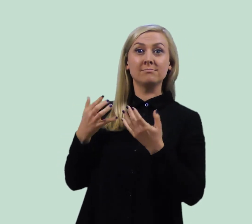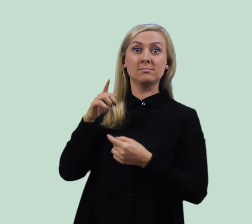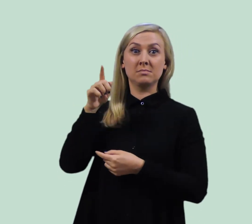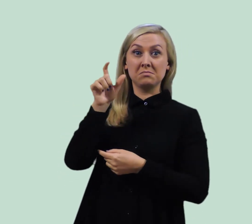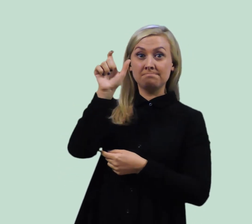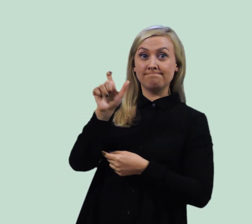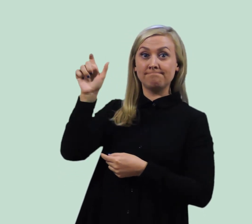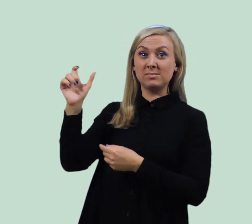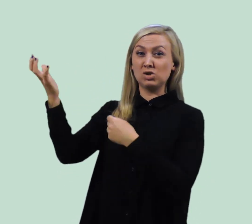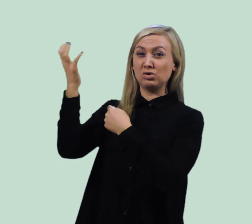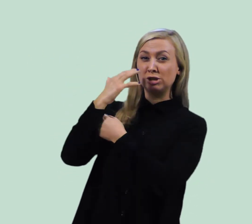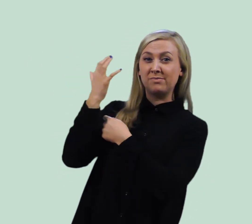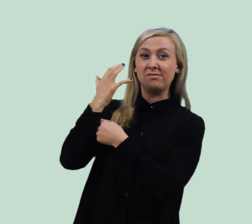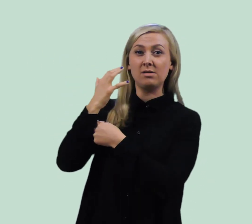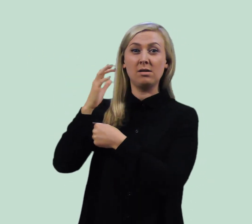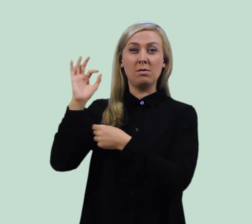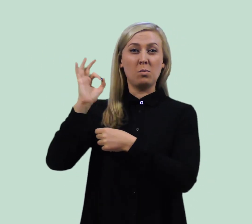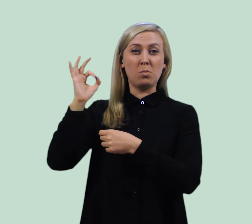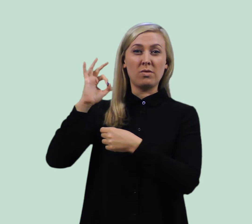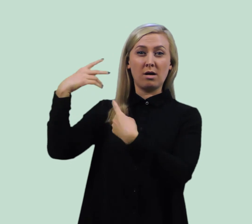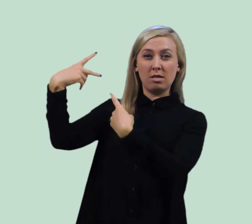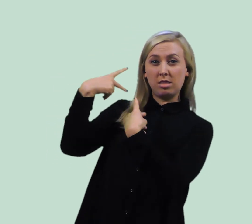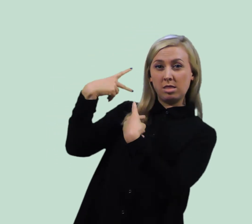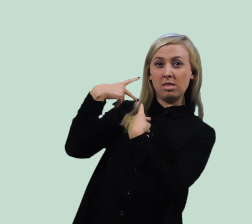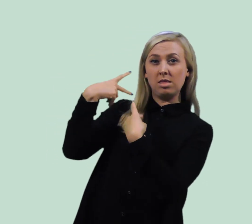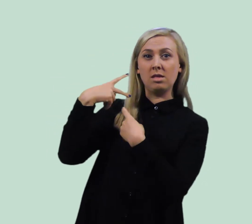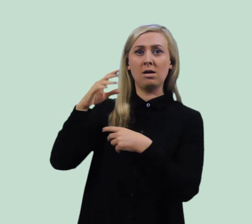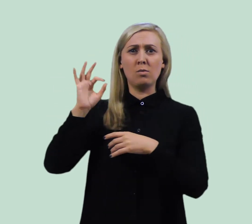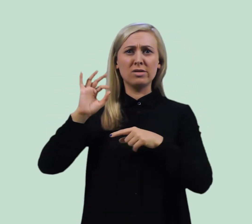Jemanden beschimpfen, beleidigen,